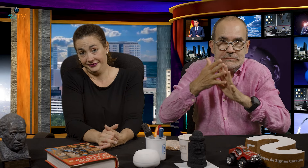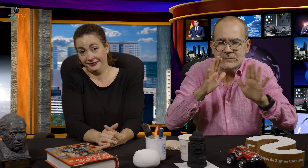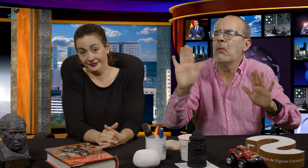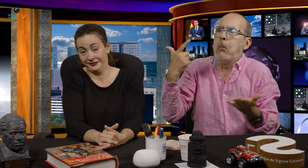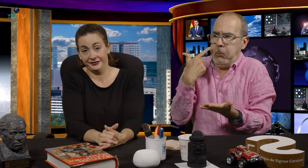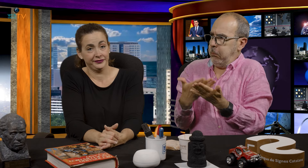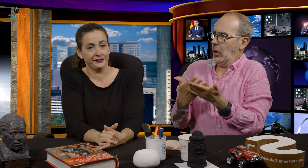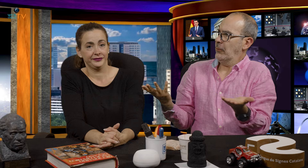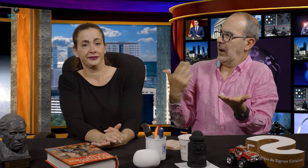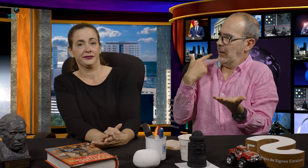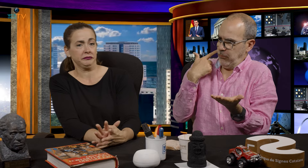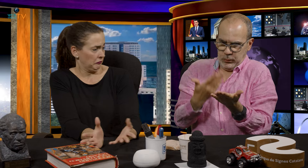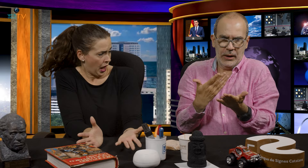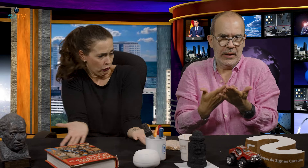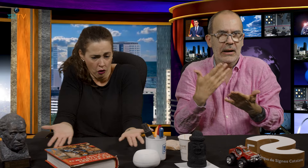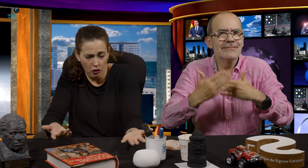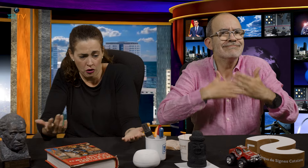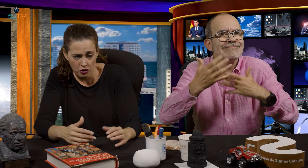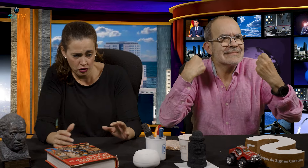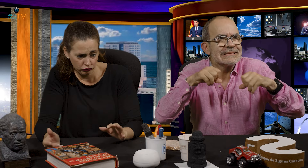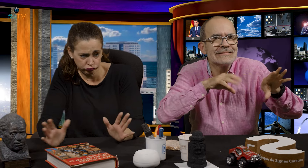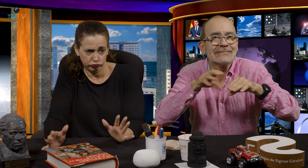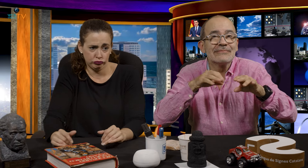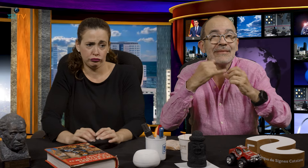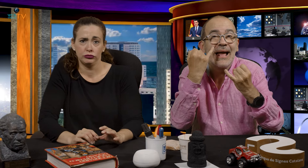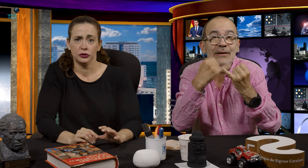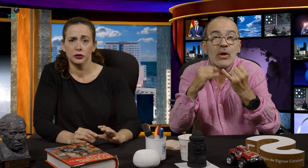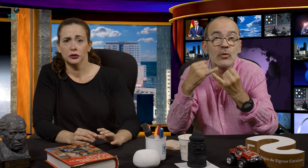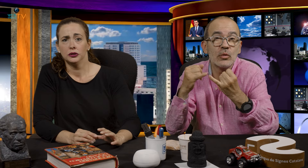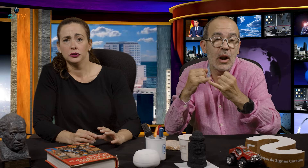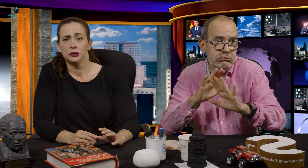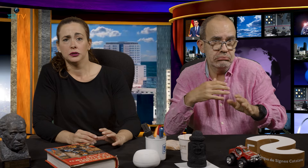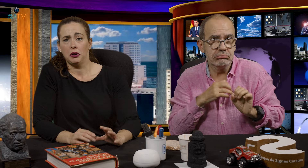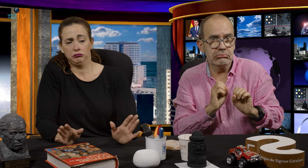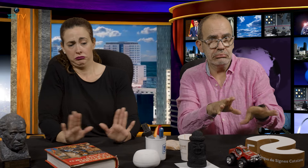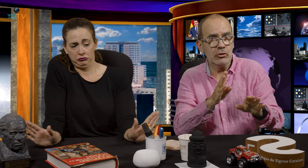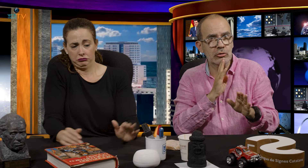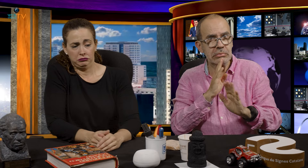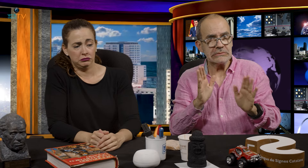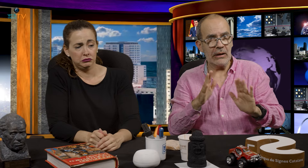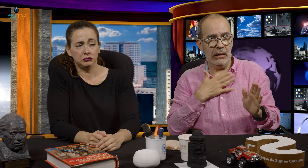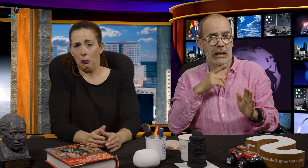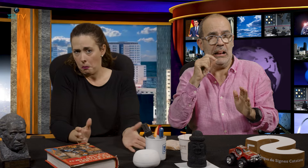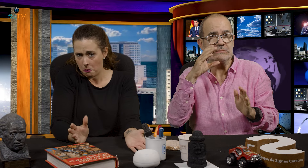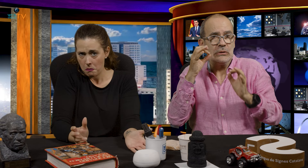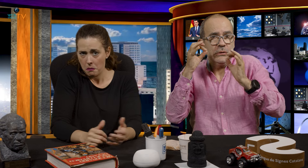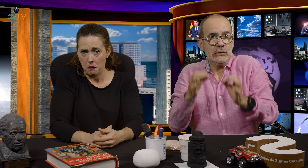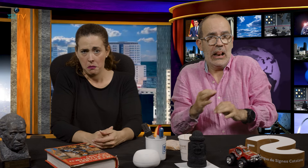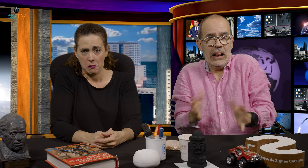pero se puede probar, practicar y si resulta inútil, lo dejo, y no pasa nada; yo tengo la LSC.